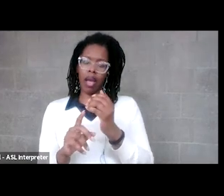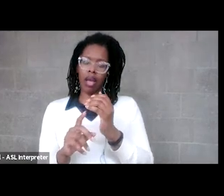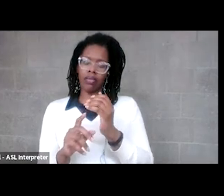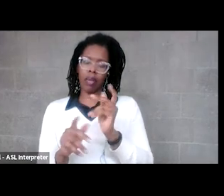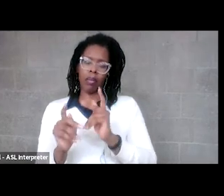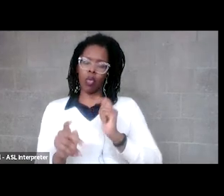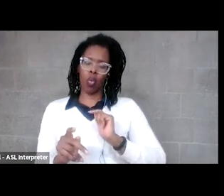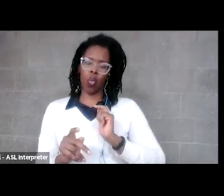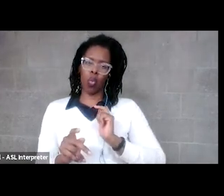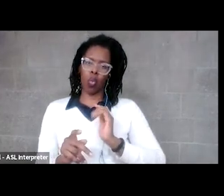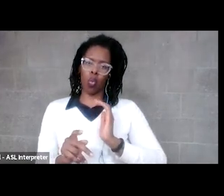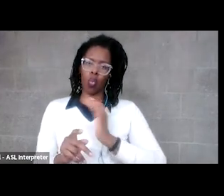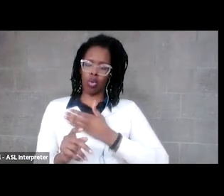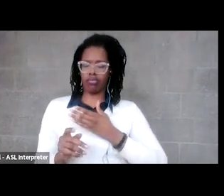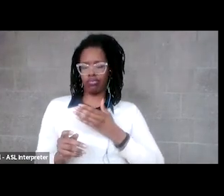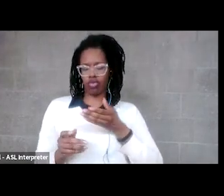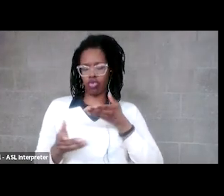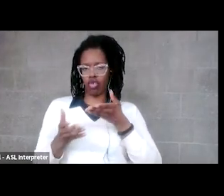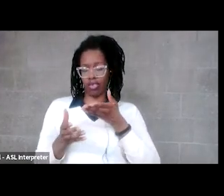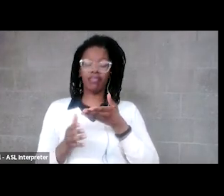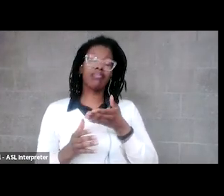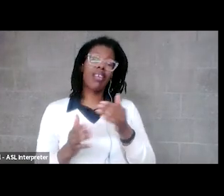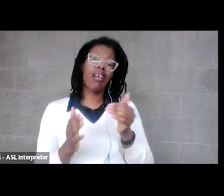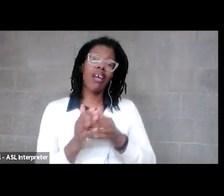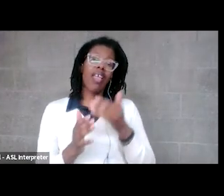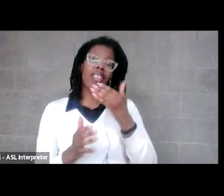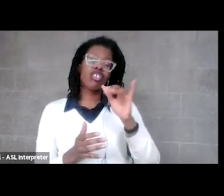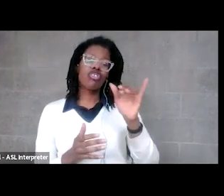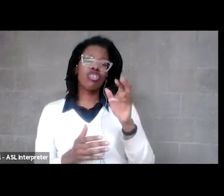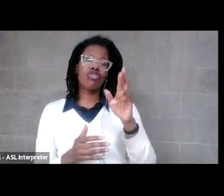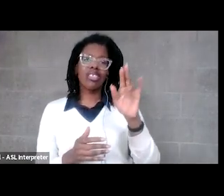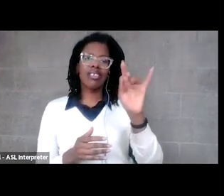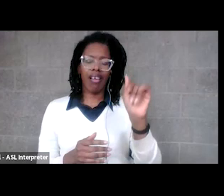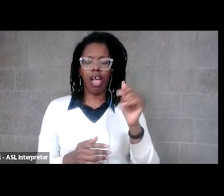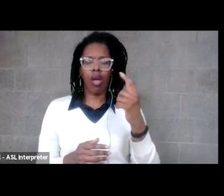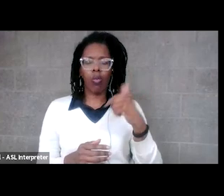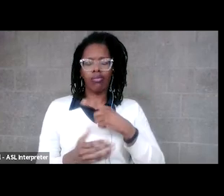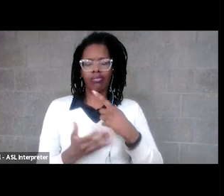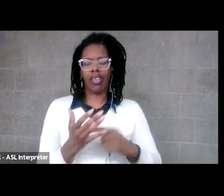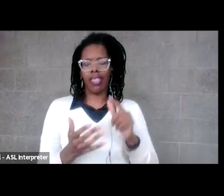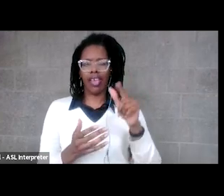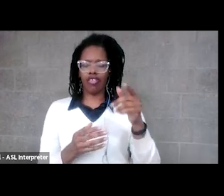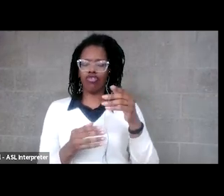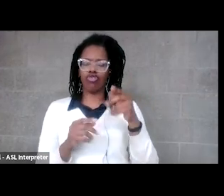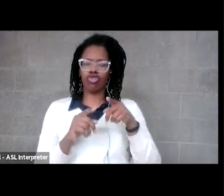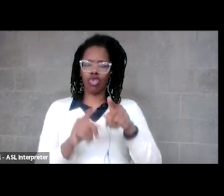Gracias nuevamente, Jarita. Y volveremos a ti un poco más tarde para algunas preguntas y respuestas también.